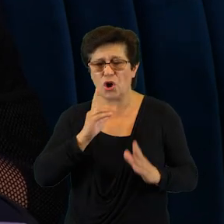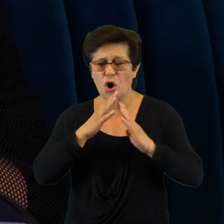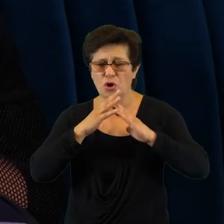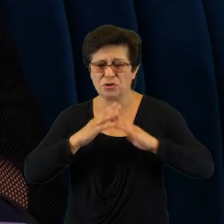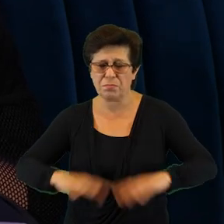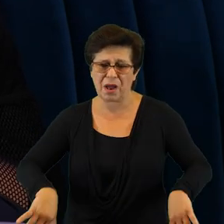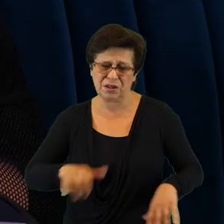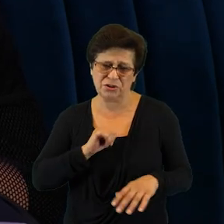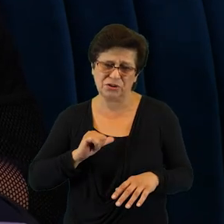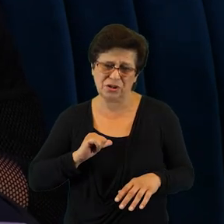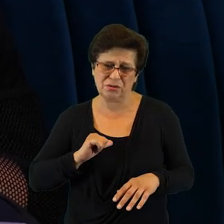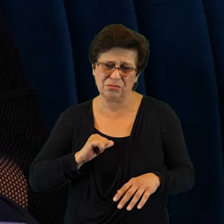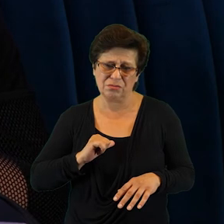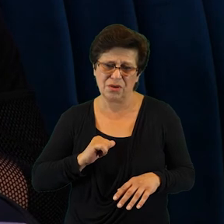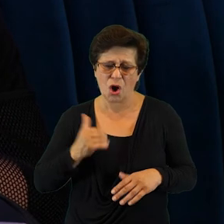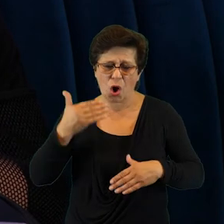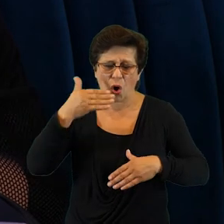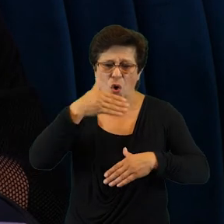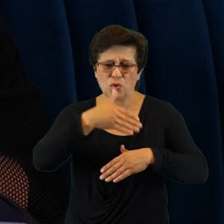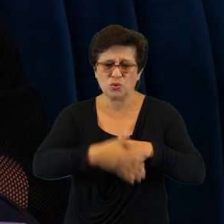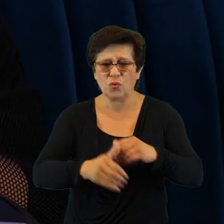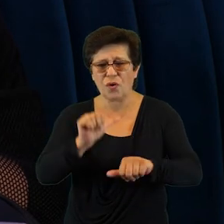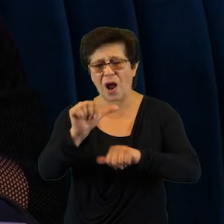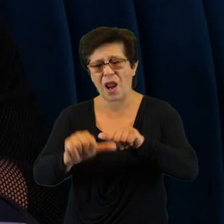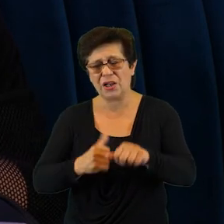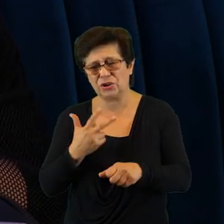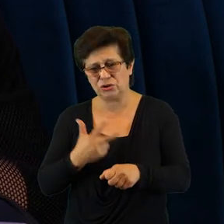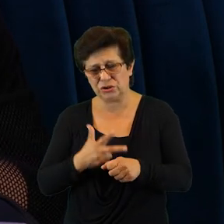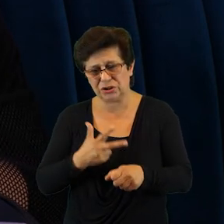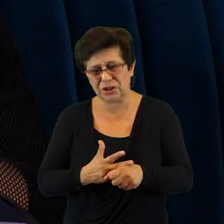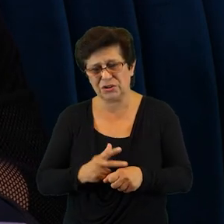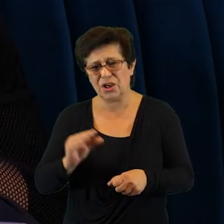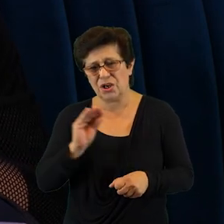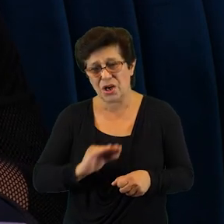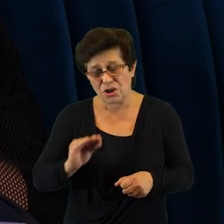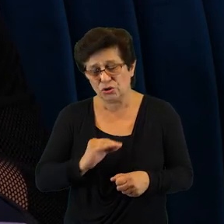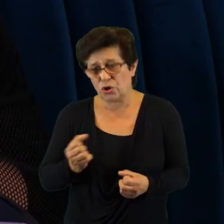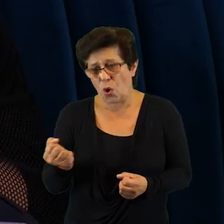Końcówka lat 30., oni jeszcze utrzymują ze sobą kontakt,